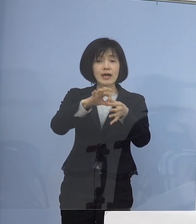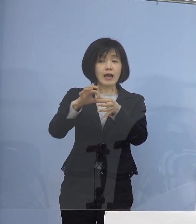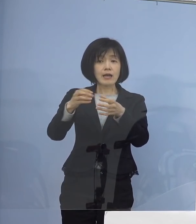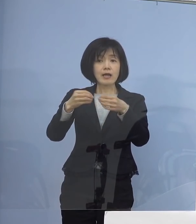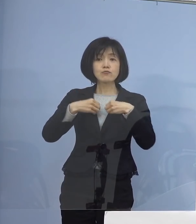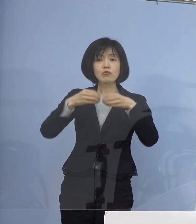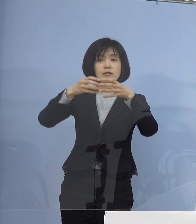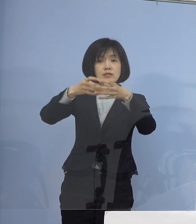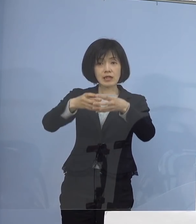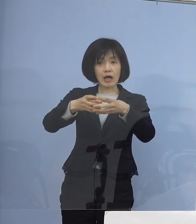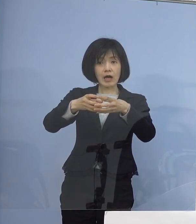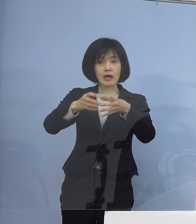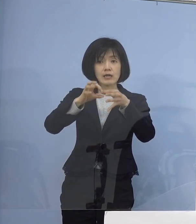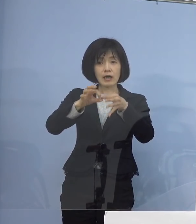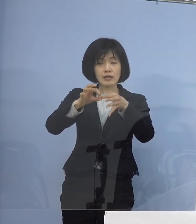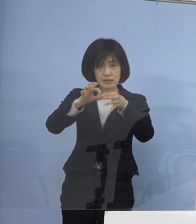こちらであります